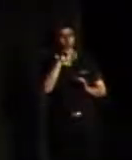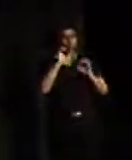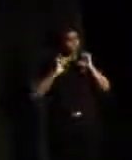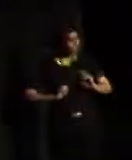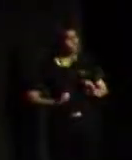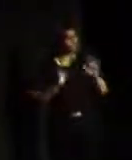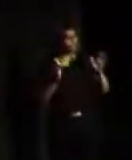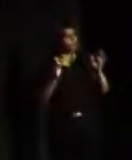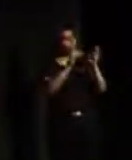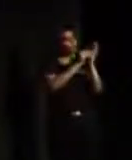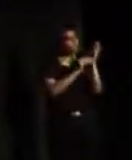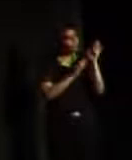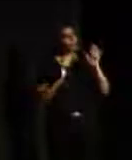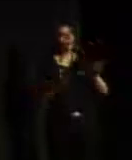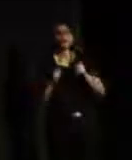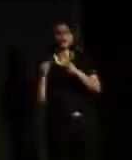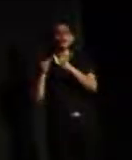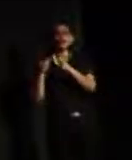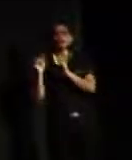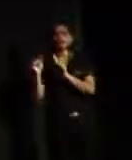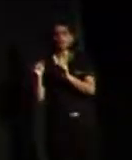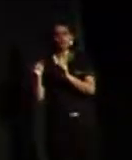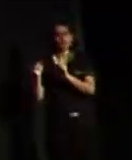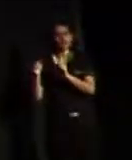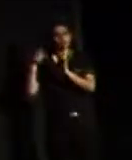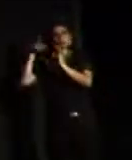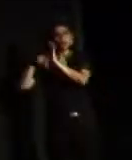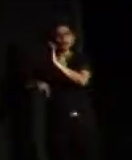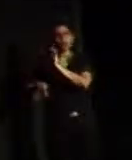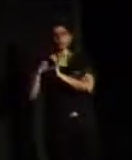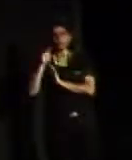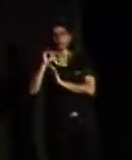O que é esse projeto de cidadania? Qual é o projeto de sociedade,